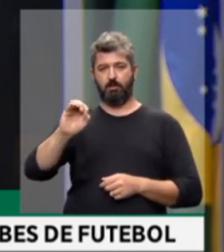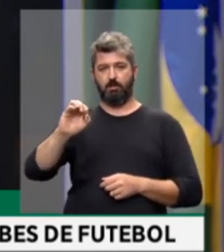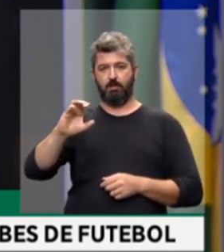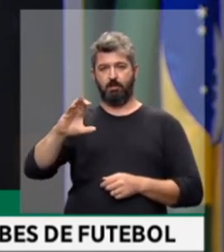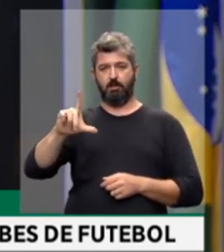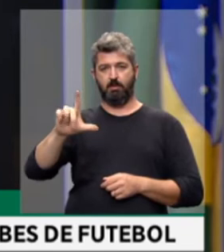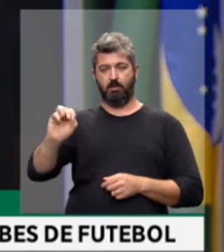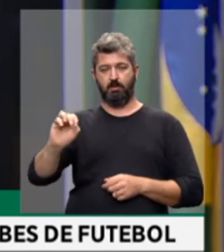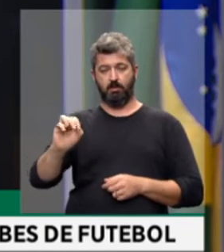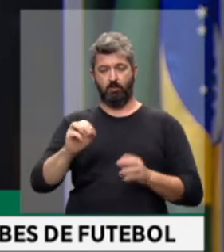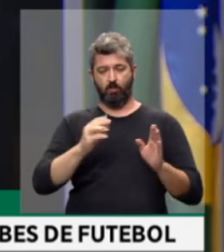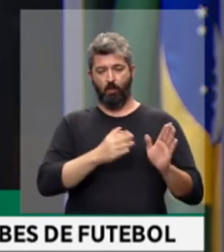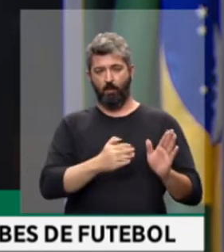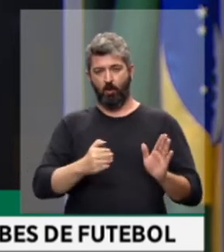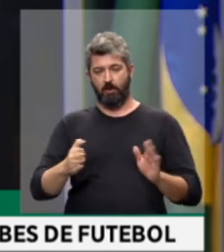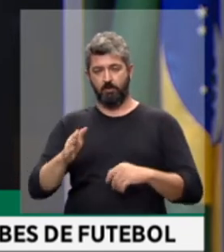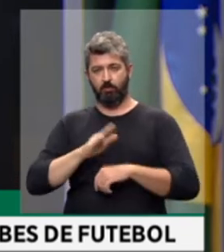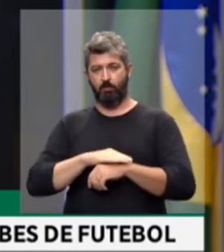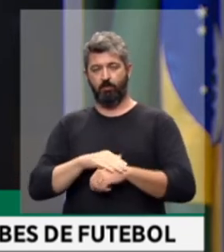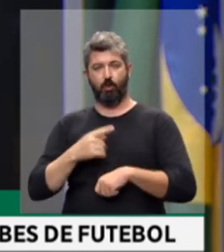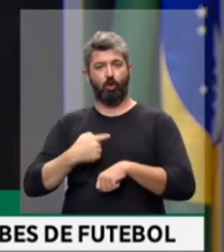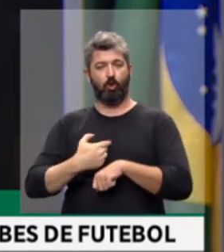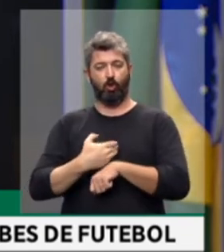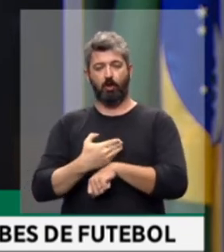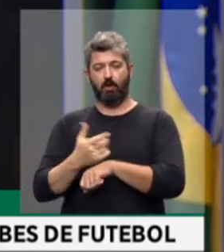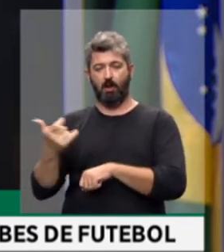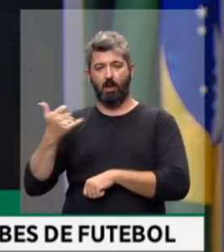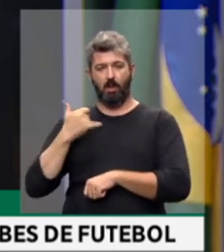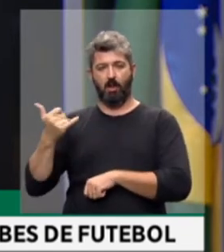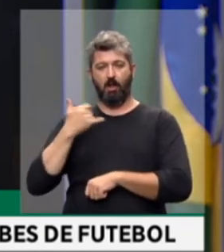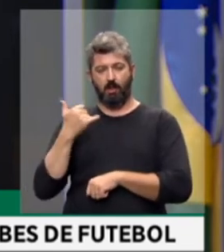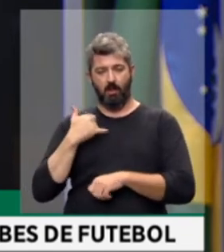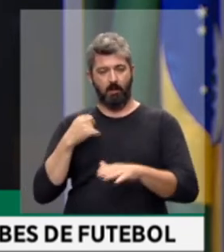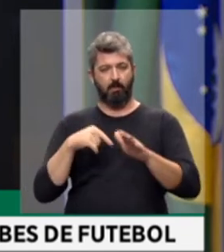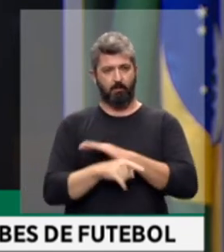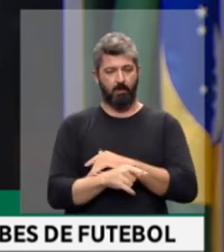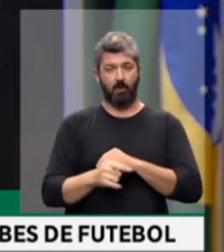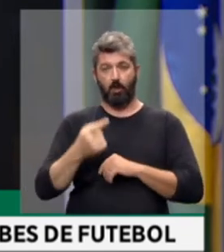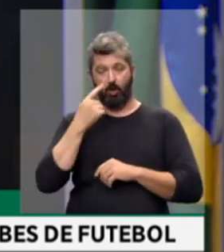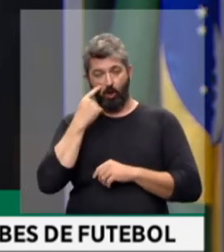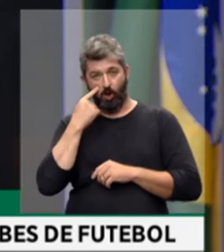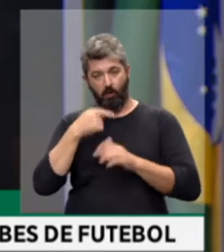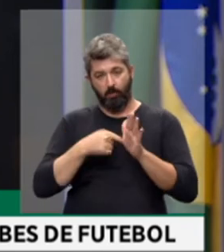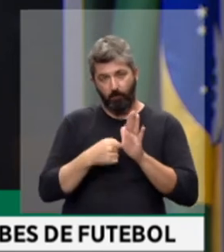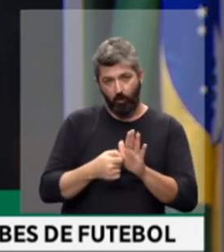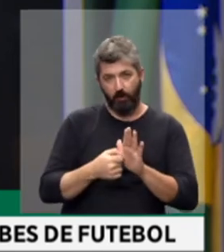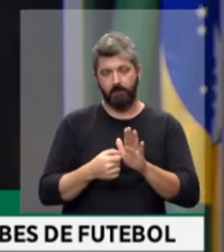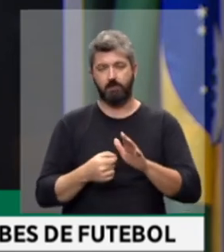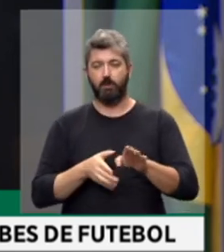FUTEBOL, A CBF, ATRAVÀS DO SEU PRESIDENTE ROGÉRIO CABOCLO QUE DURANTE TODO ESTE PROCESSO, ELE LIGAVA, ELE